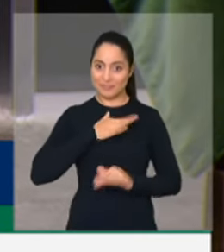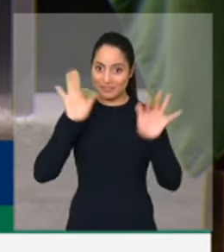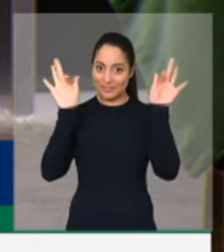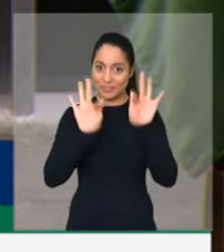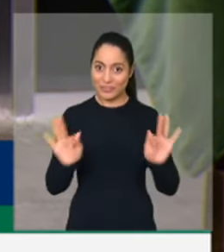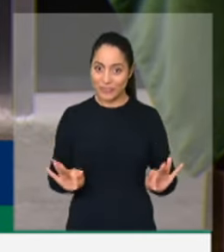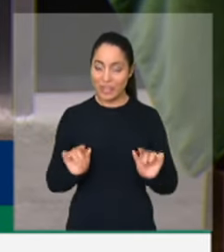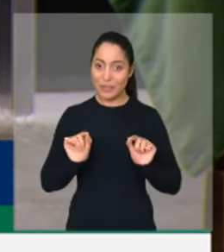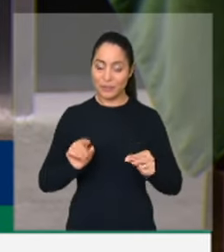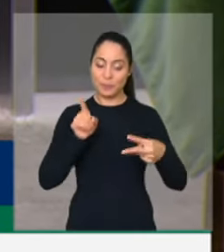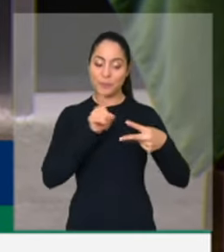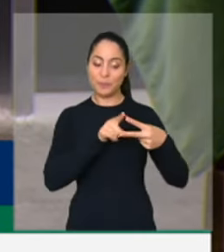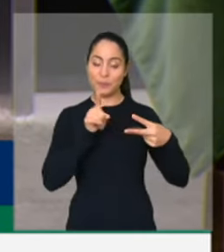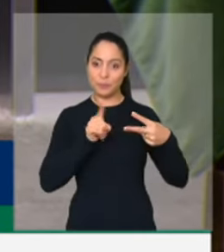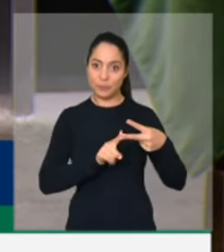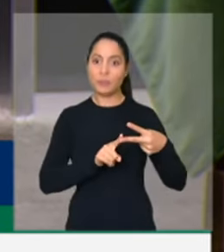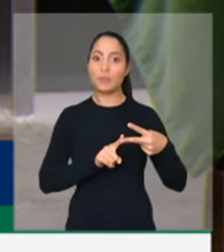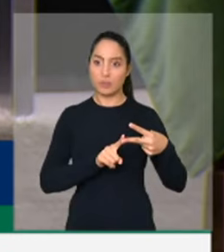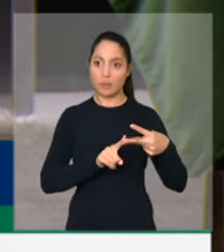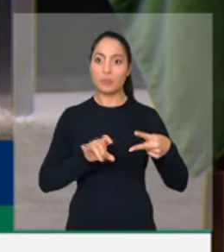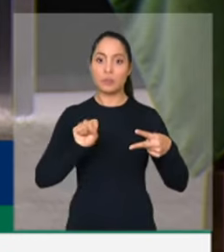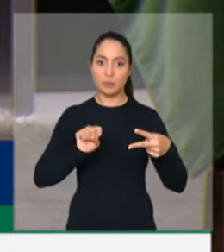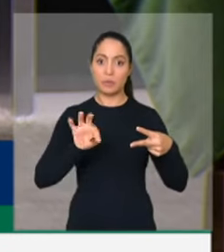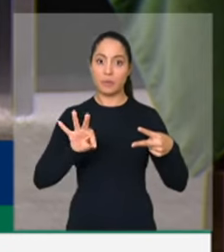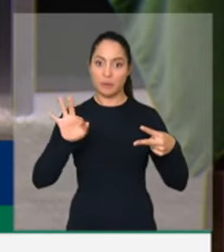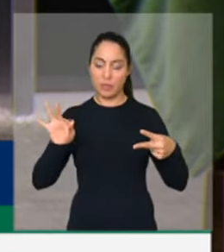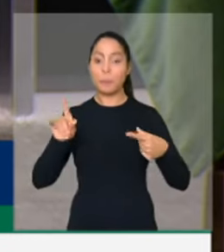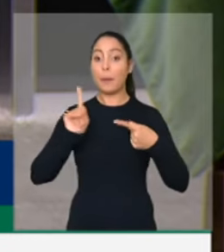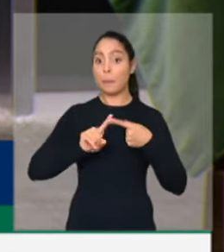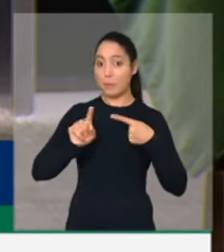E QUE, PORTANTO, OS PROCESSOS ABERTOS NA JUSTIÇA DE